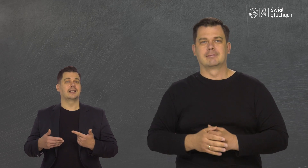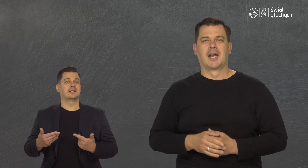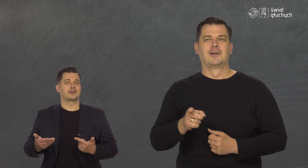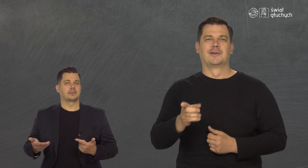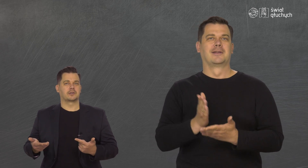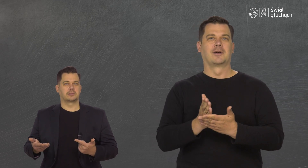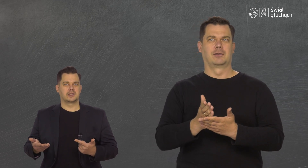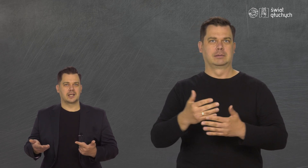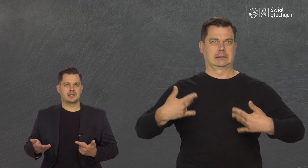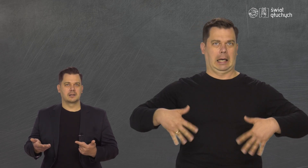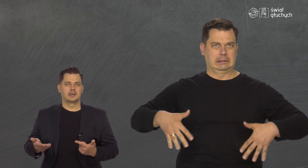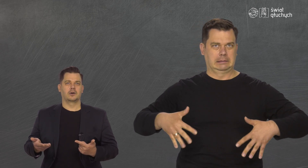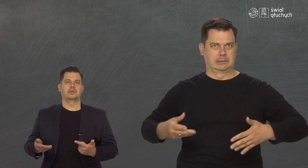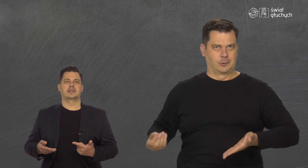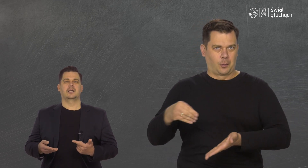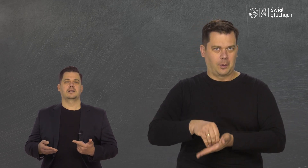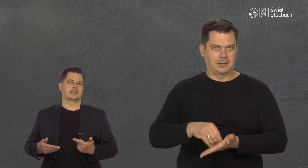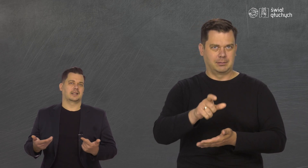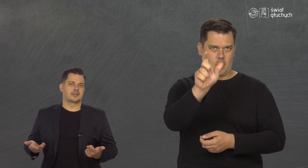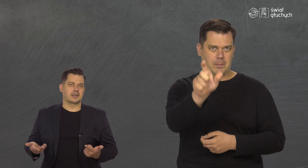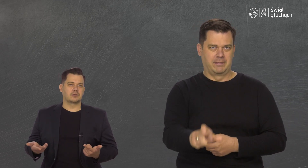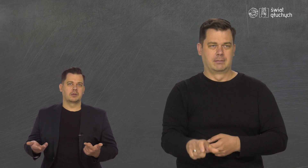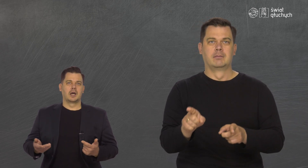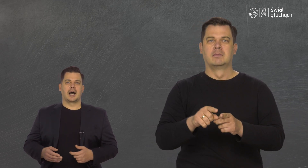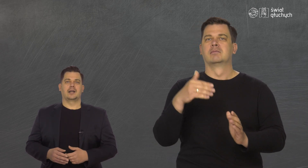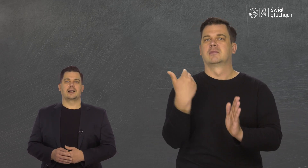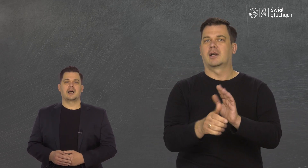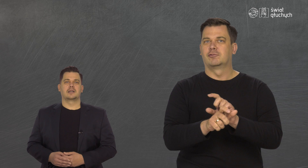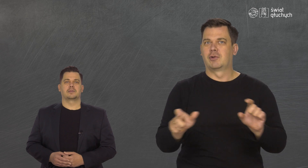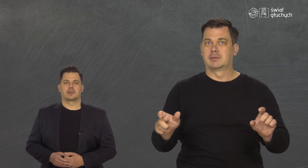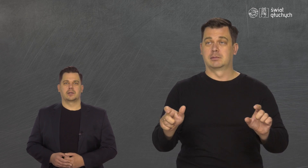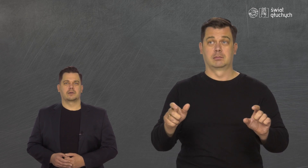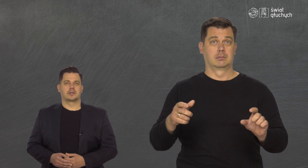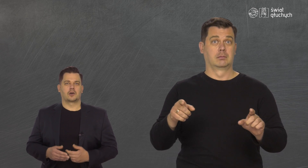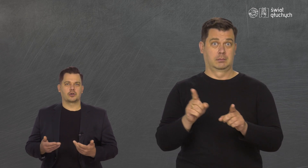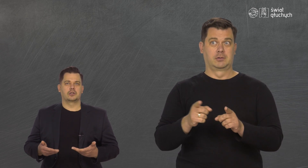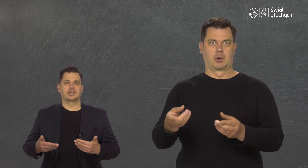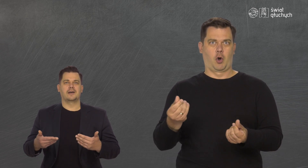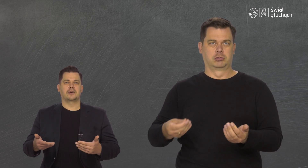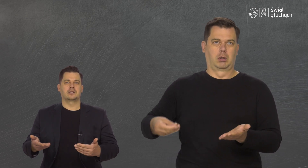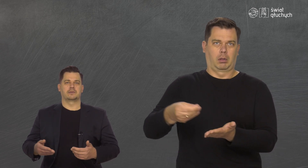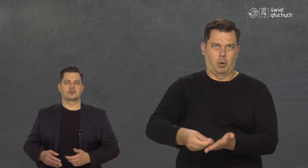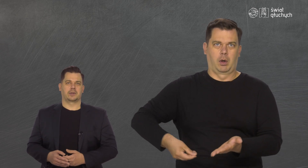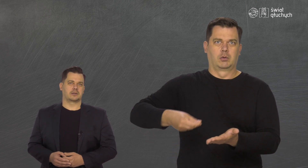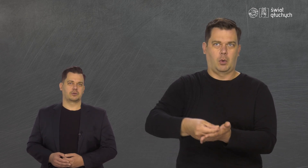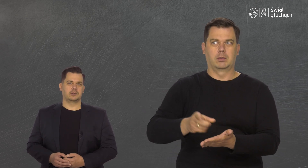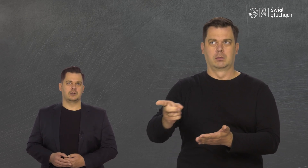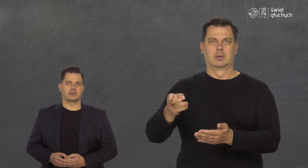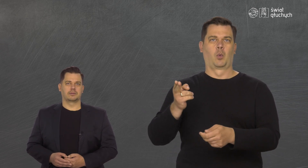nie tylko niepotrzebny stres obywatela i stratę czasu, ale realnie przekłada się na koszty i efektywność pracy urzędników.